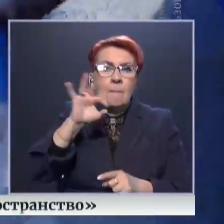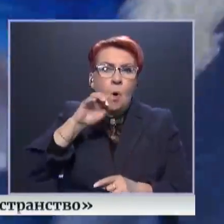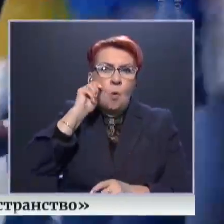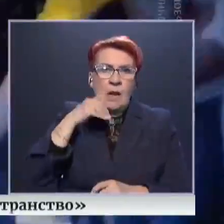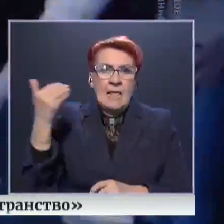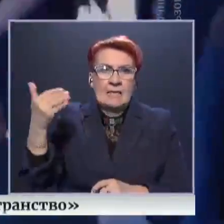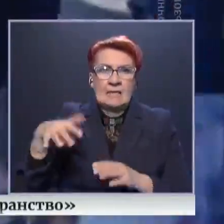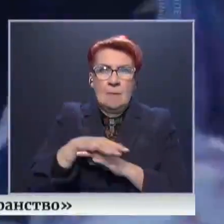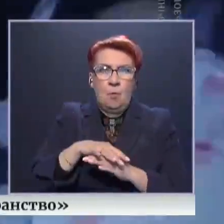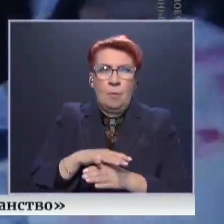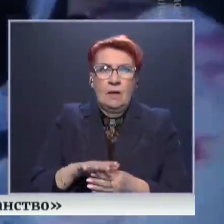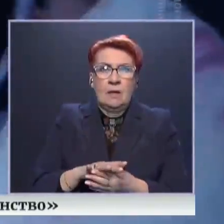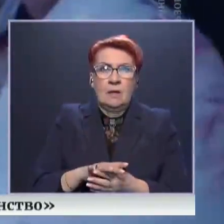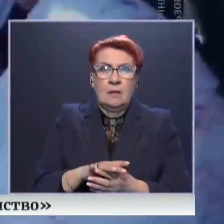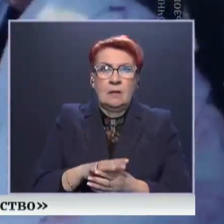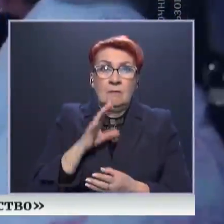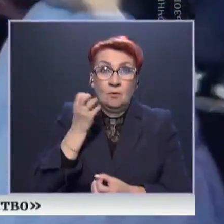но в этом присутствуете присутствовали Вы наверное